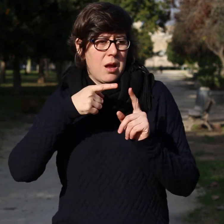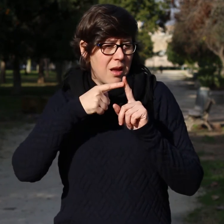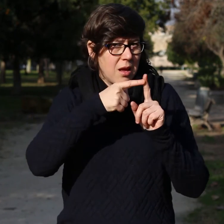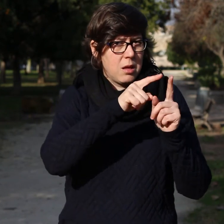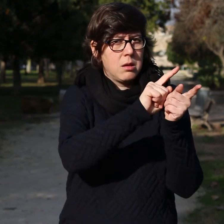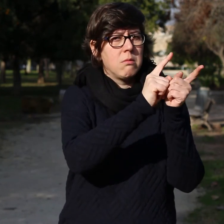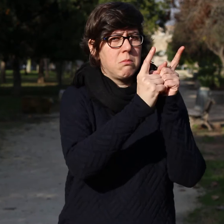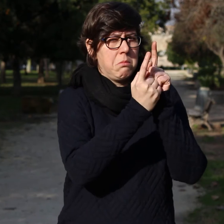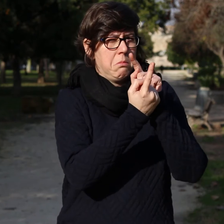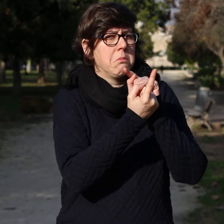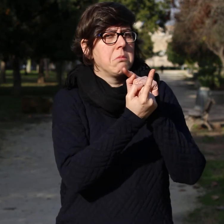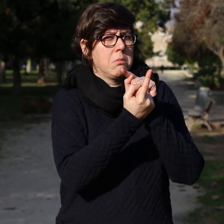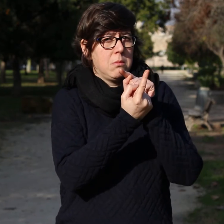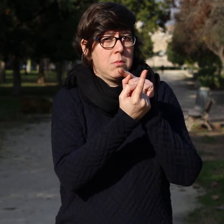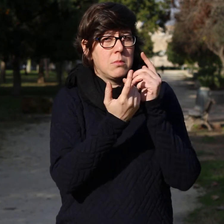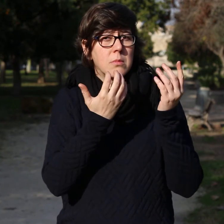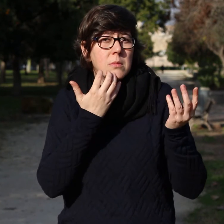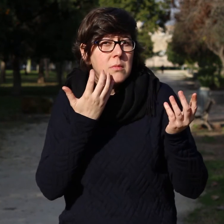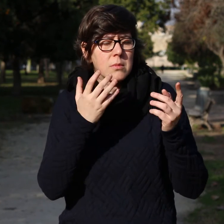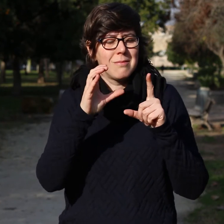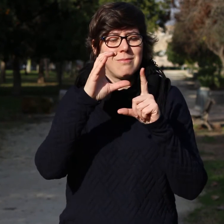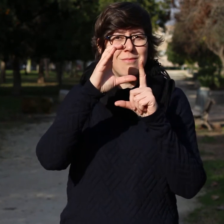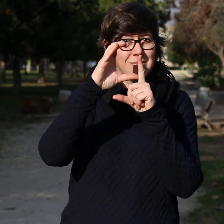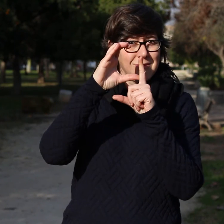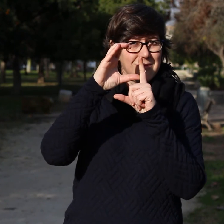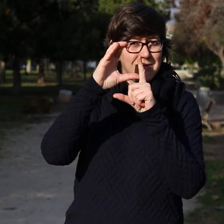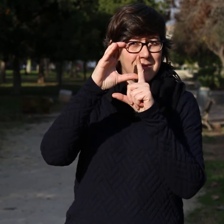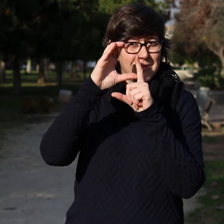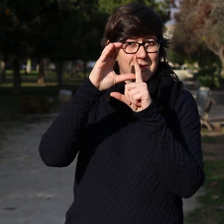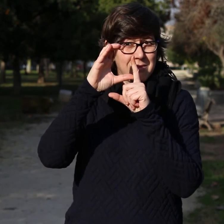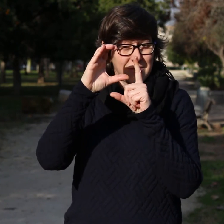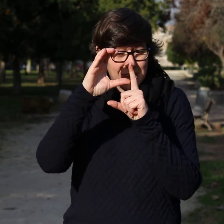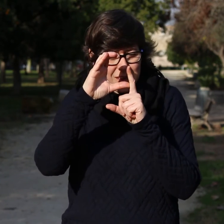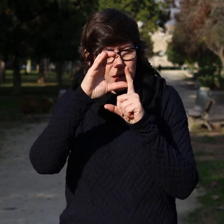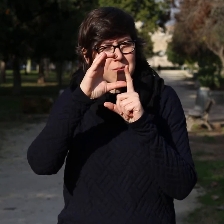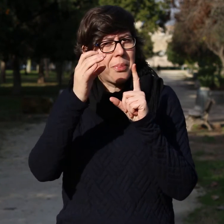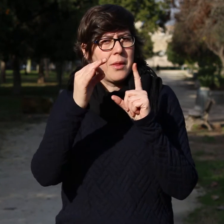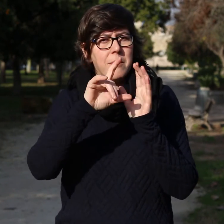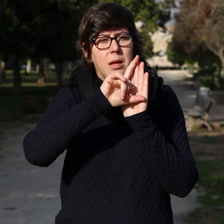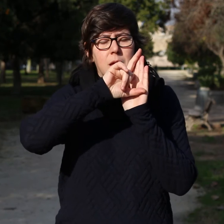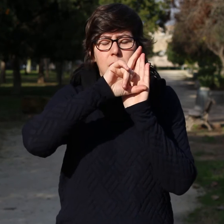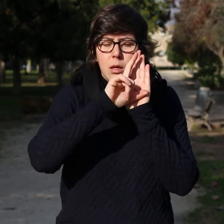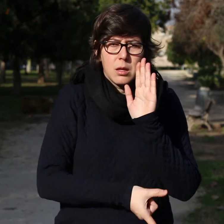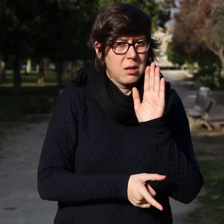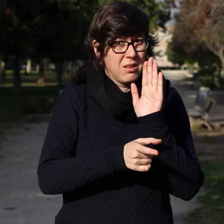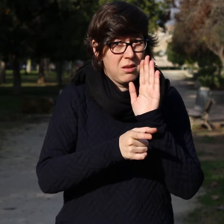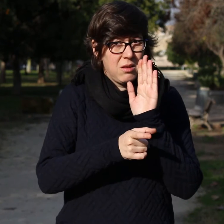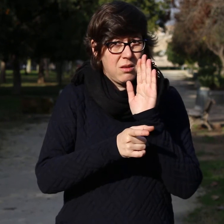pero con nuestra presencia poco a poco vamos consiguiendo que esa cámara se transforme. Uno de los principales retos